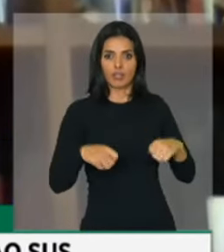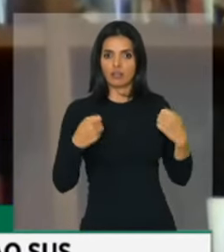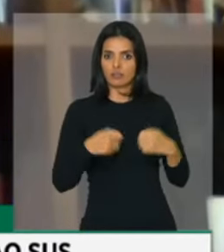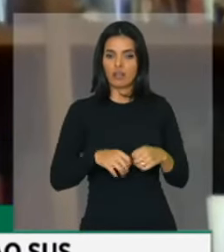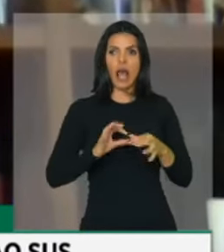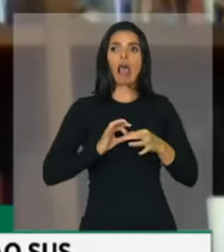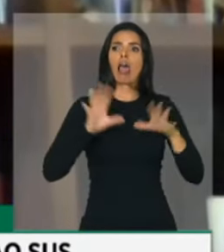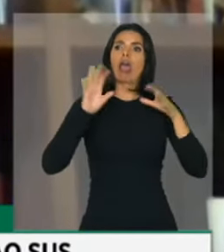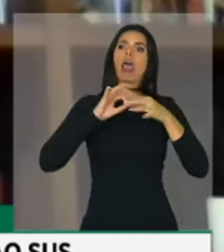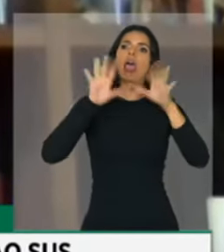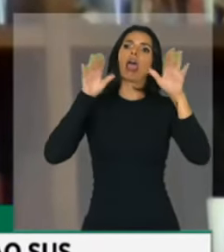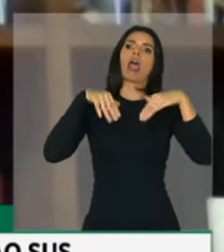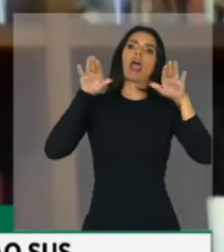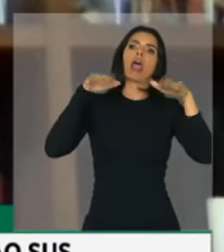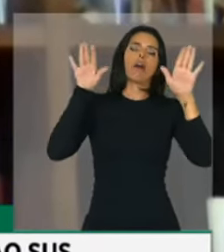TEMOS UM SISTEMA ÚNICO